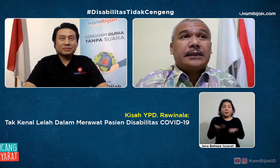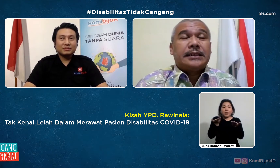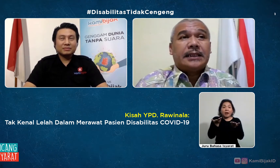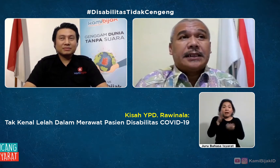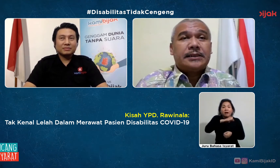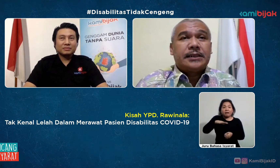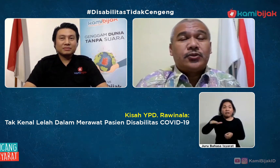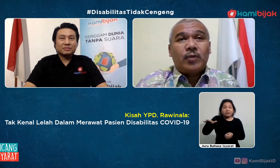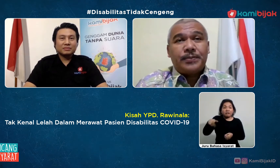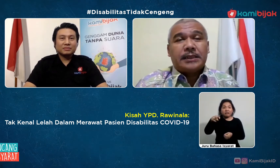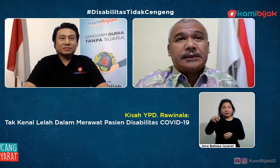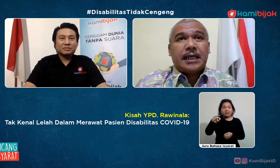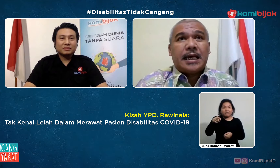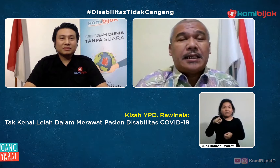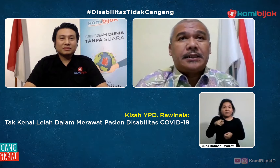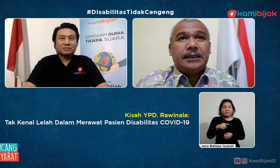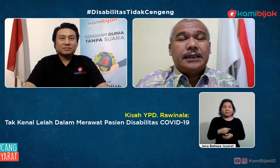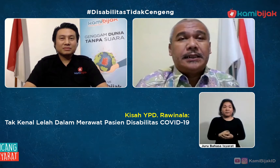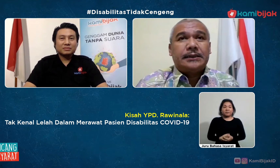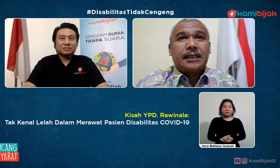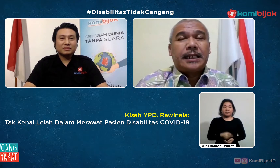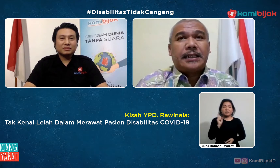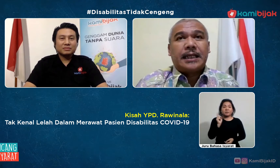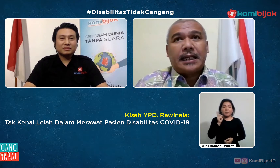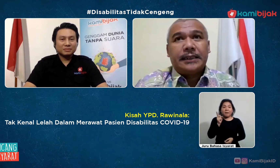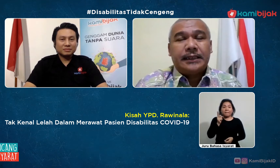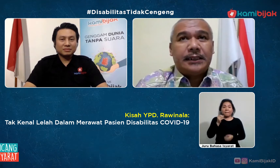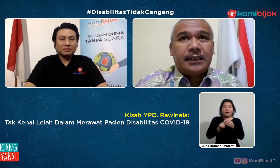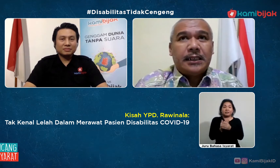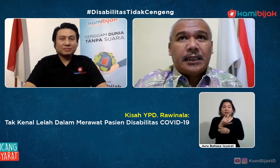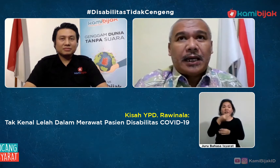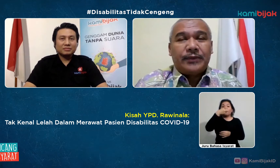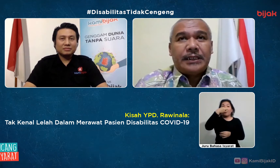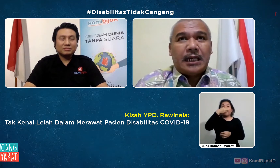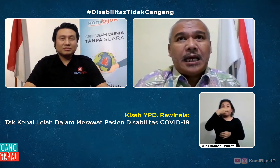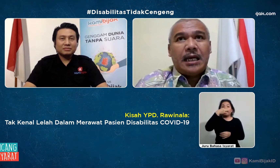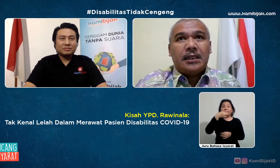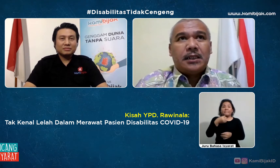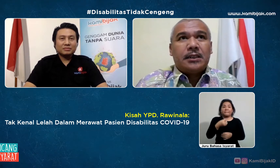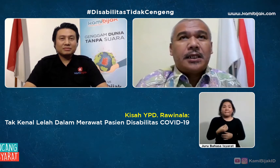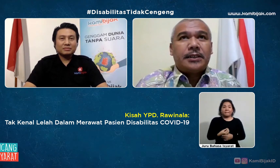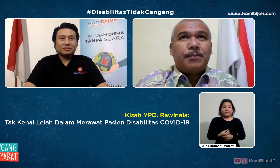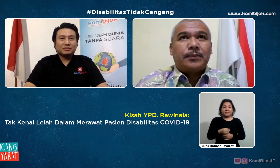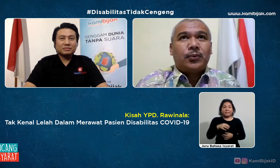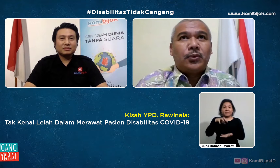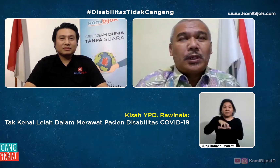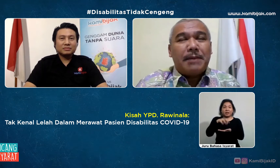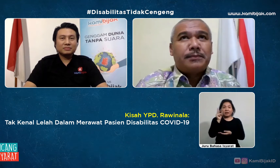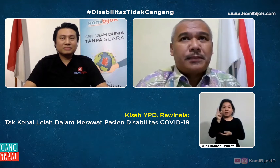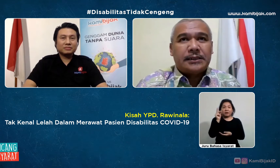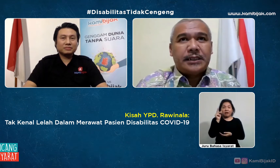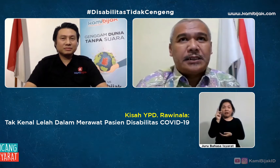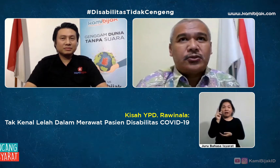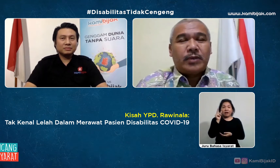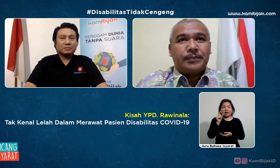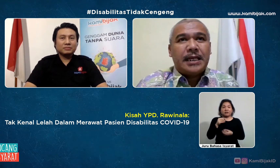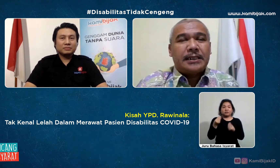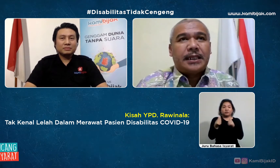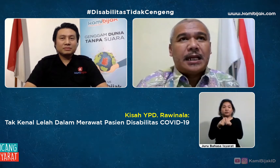karena ternyata dari hasil suap yang telah diselenggarakan di rawinala dari 46 hasil suap nya